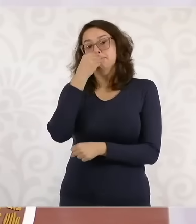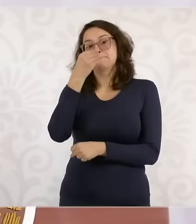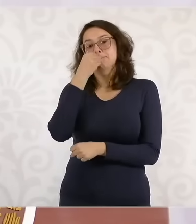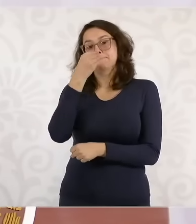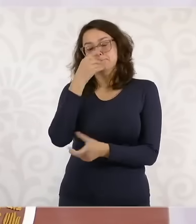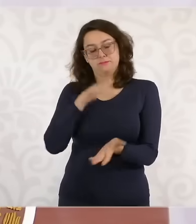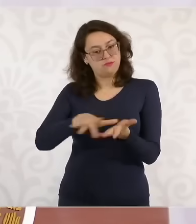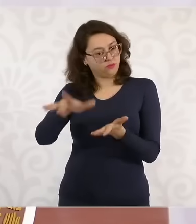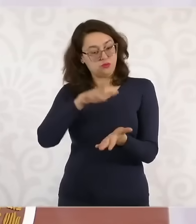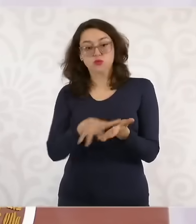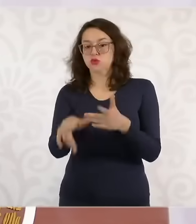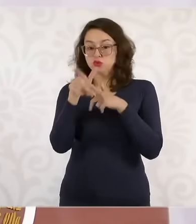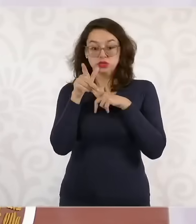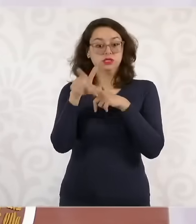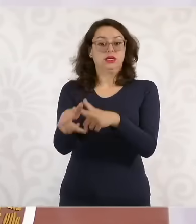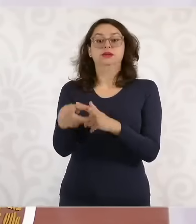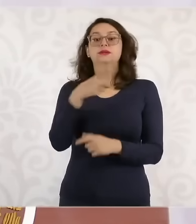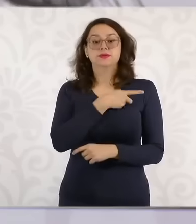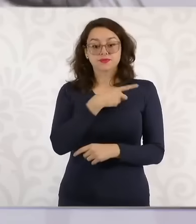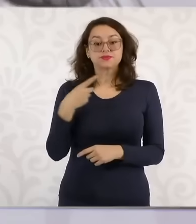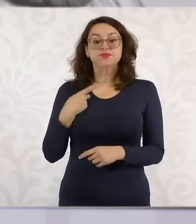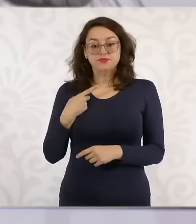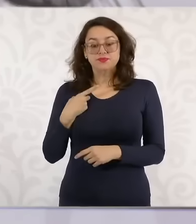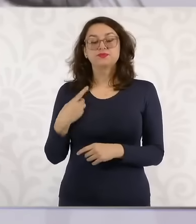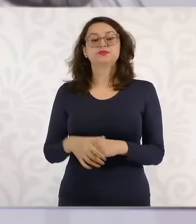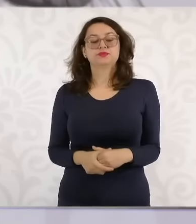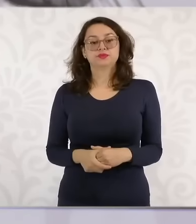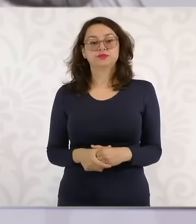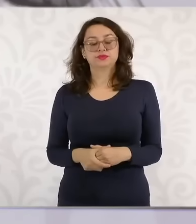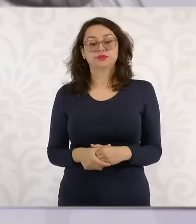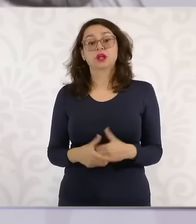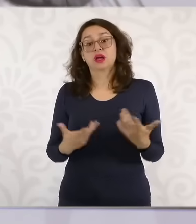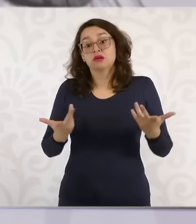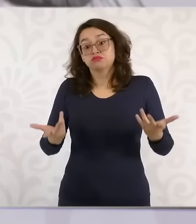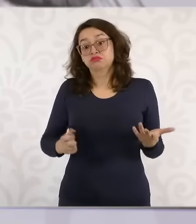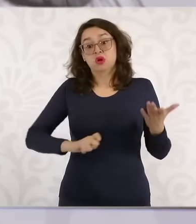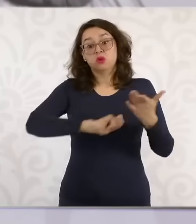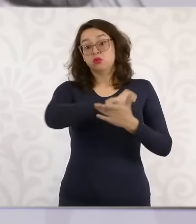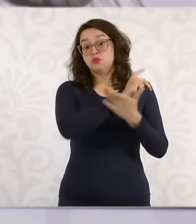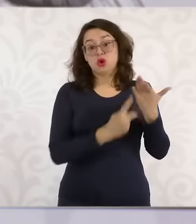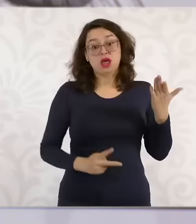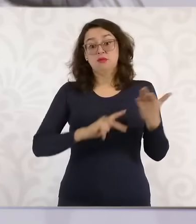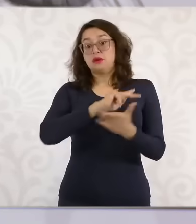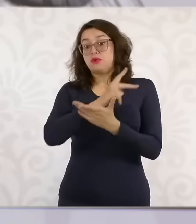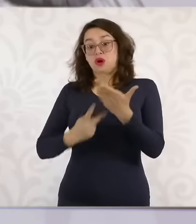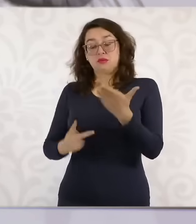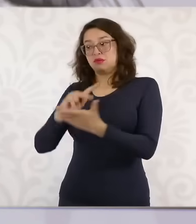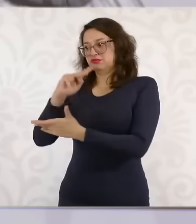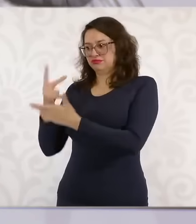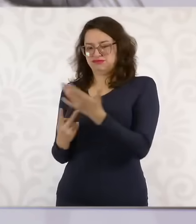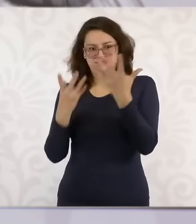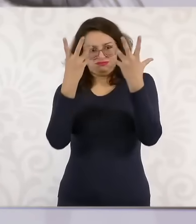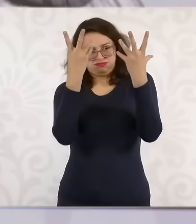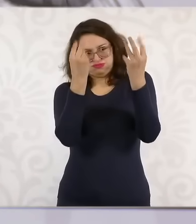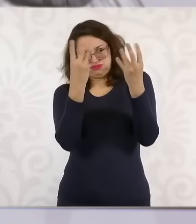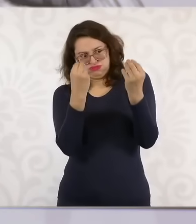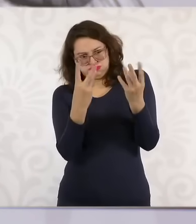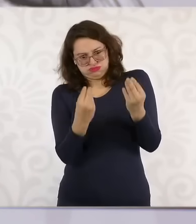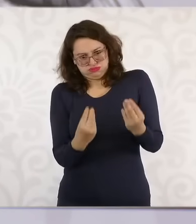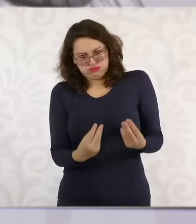el apoyo hacia hacia ese sector. Hay bastantes programas dependiendo de cuál es el sector que